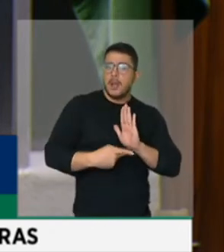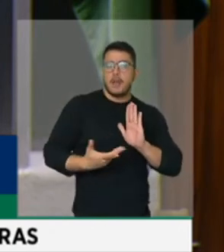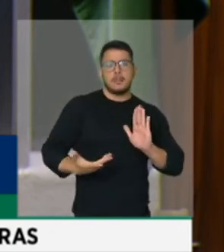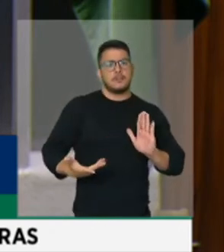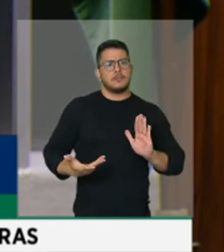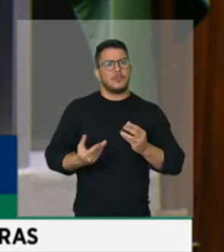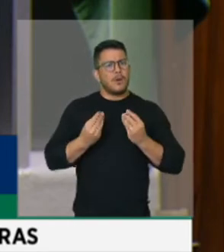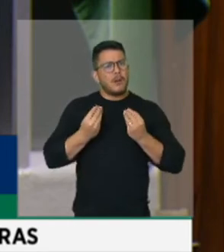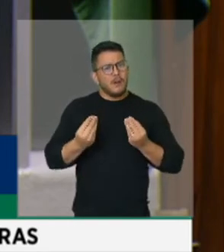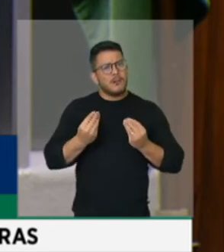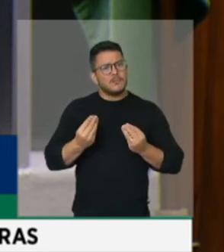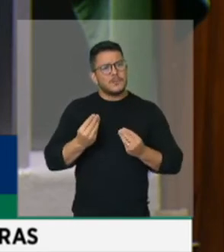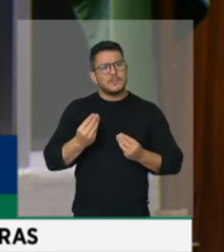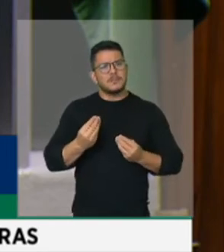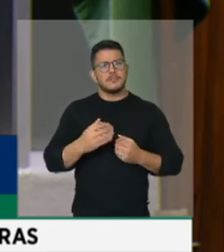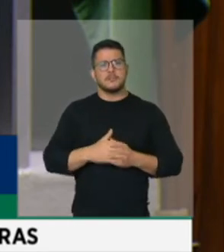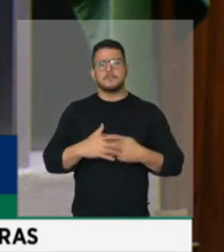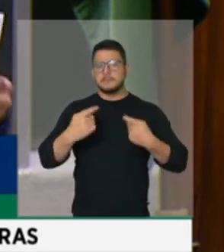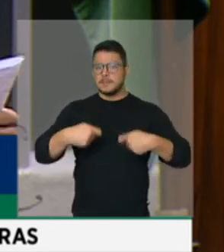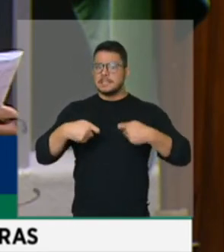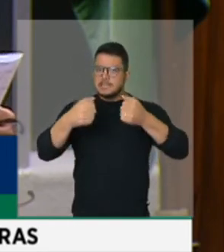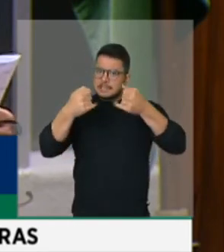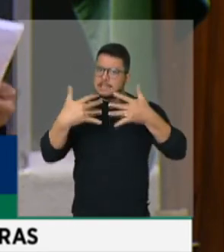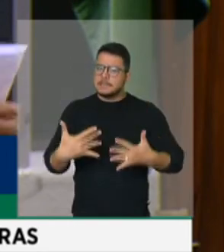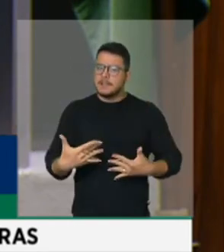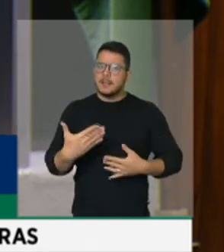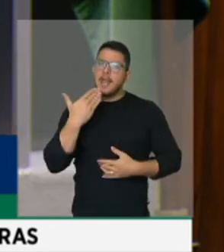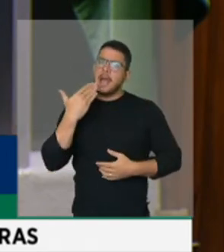ÚNICO PARTIDO QUE DEFENDE AS PRIVATIZAÇÕES, MAS AFIRMOU,